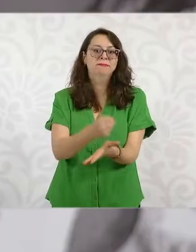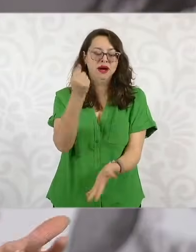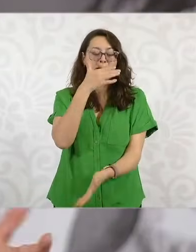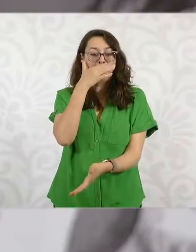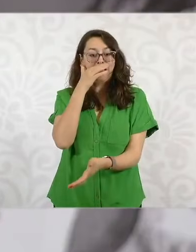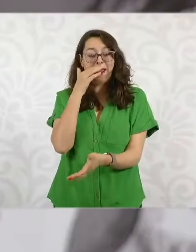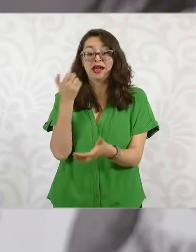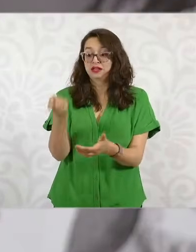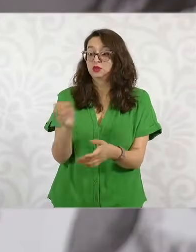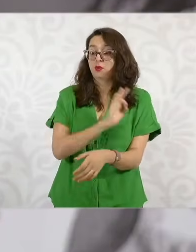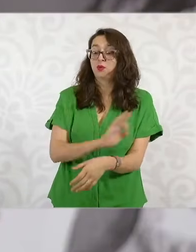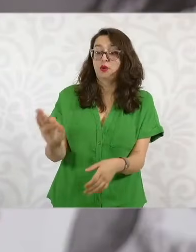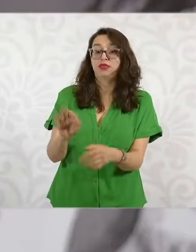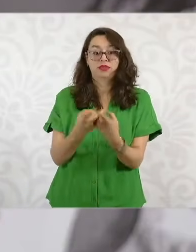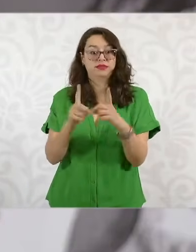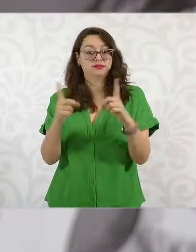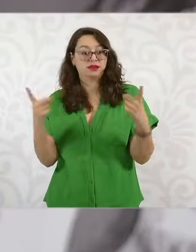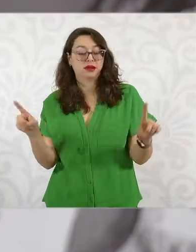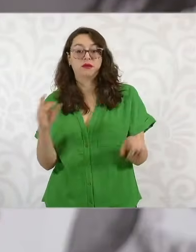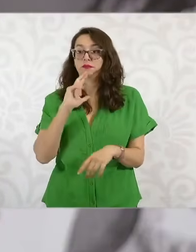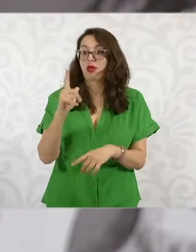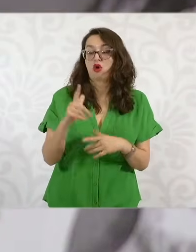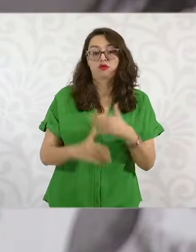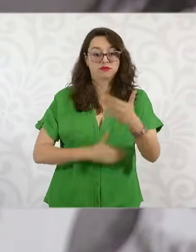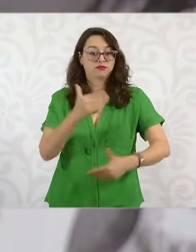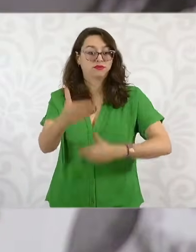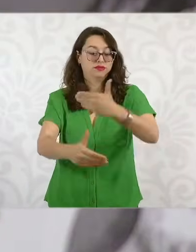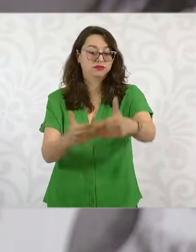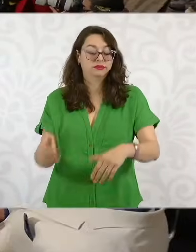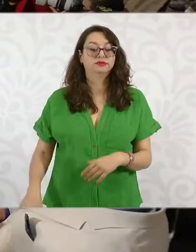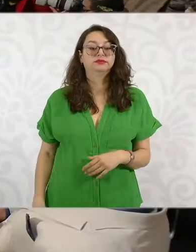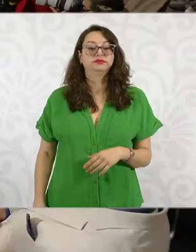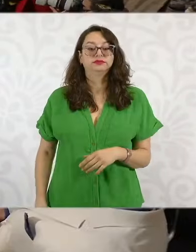se desarrolla también más la investigación y el desarrollo en nuestro país. Gracias.